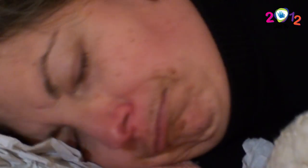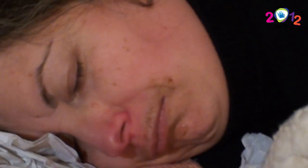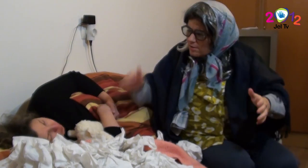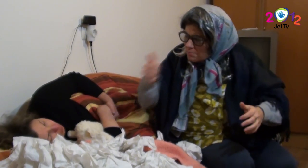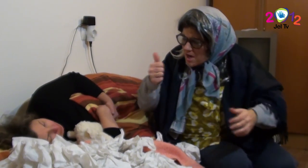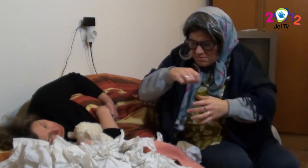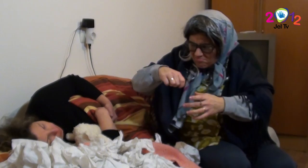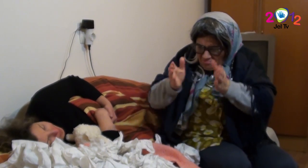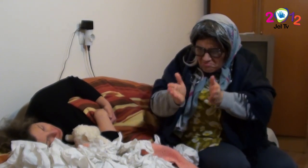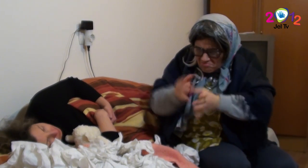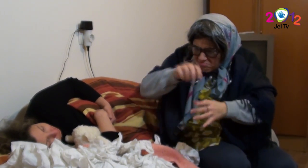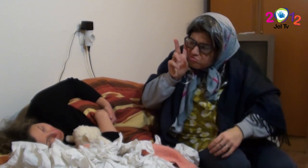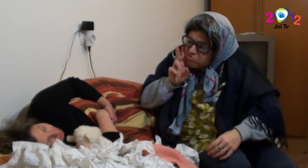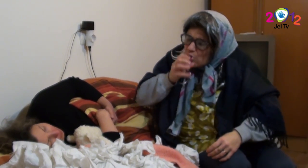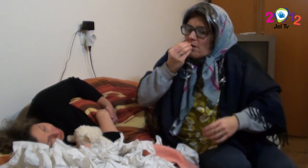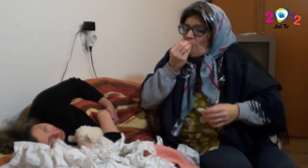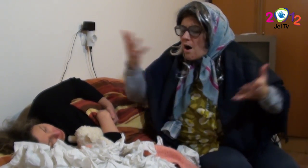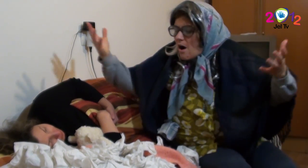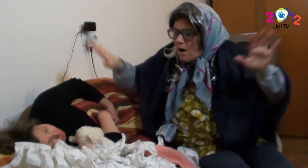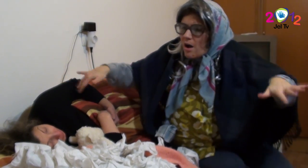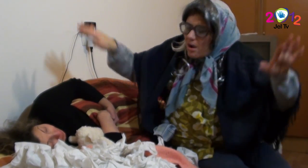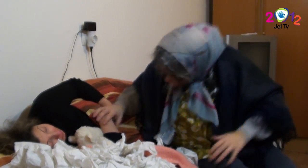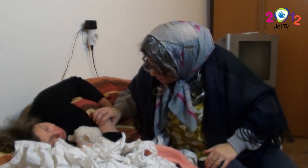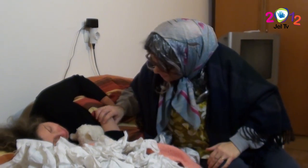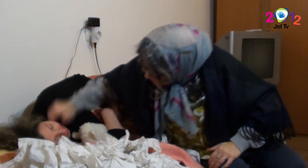Forró csokit főztem. Isteni finom!